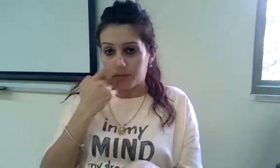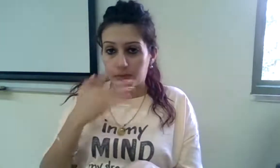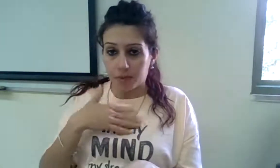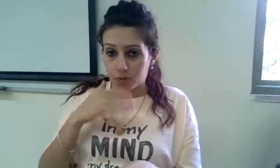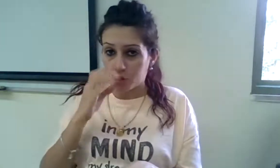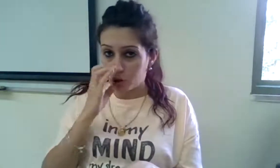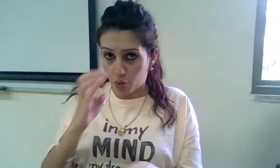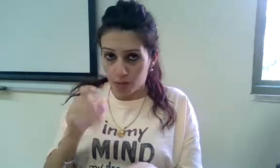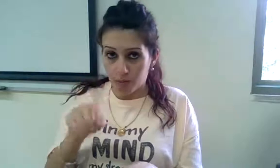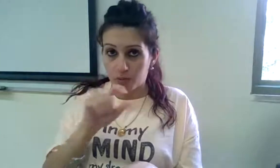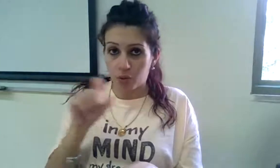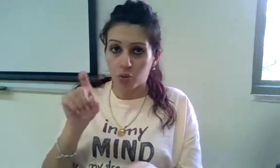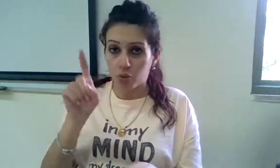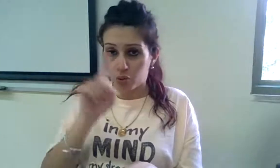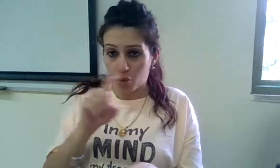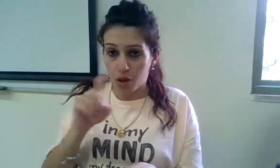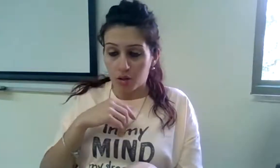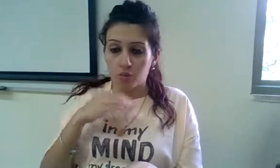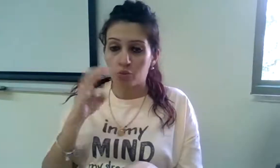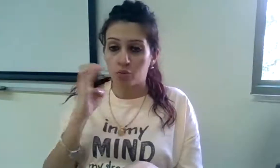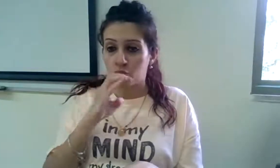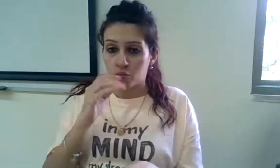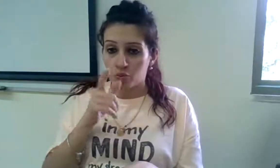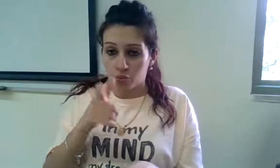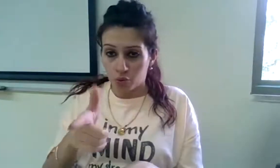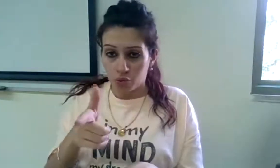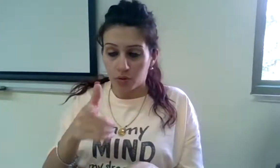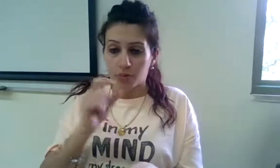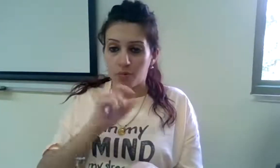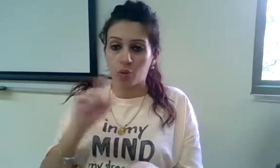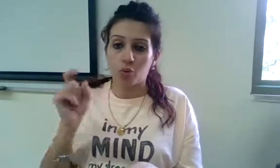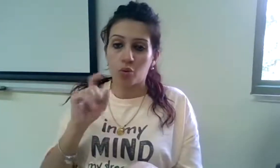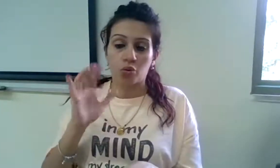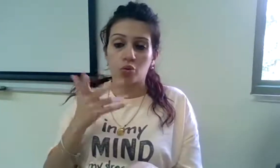يجب أيضا أن يكون لديك الأطر التشريعية